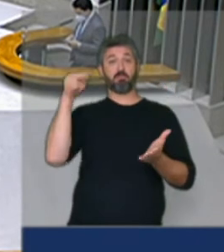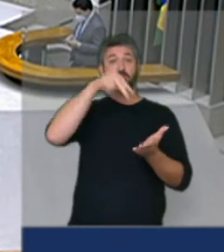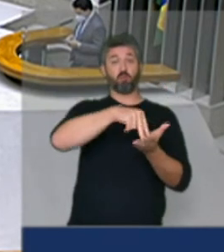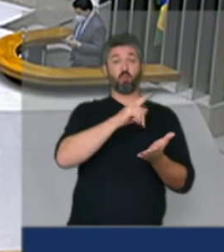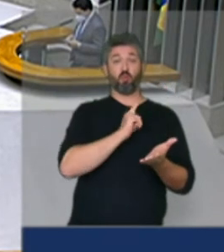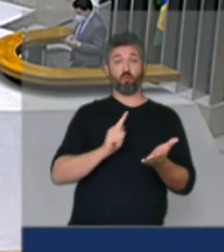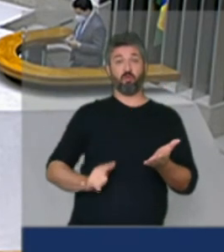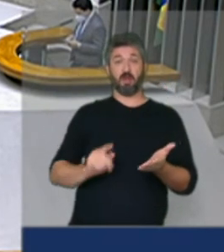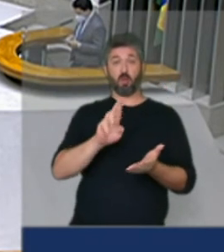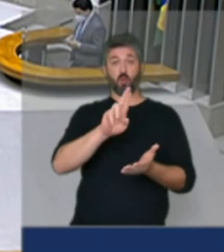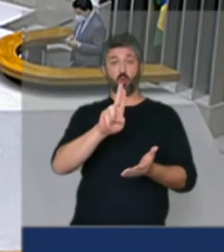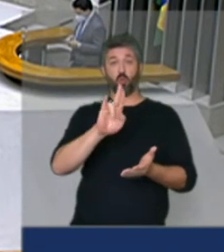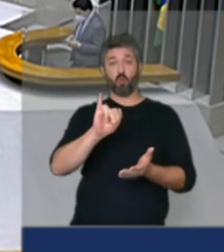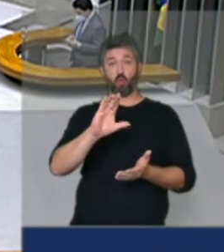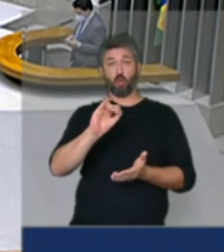AMANHÃ EM CAETANOS ACONTECERÁUMA SÉRIE DE